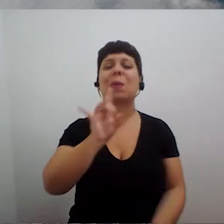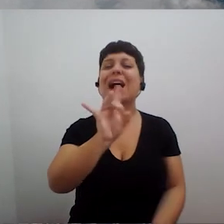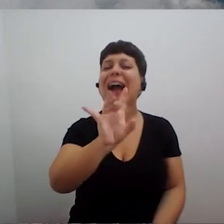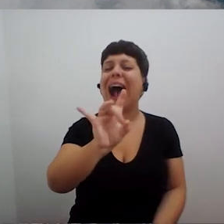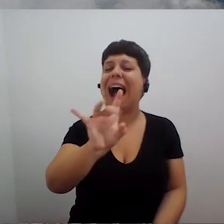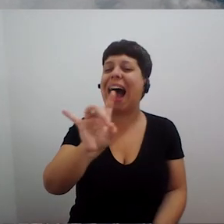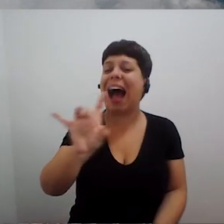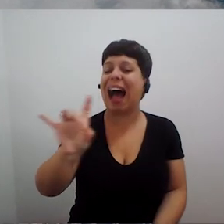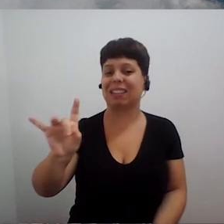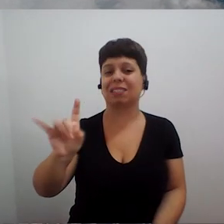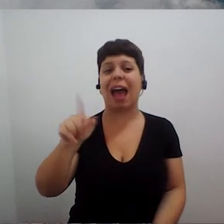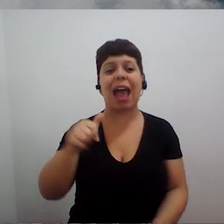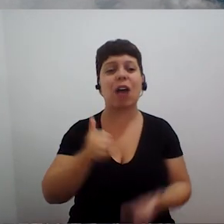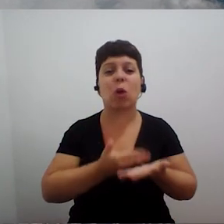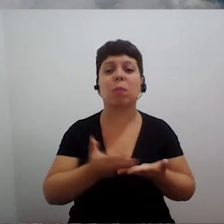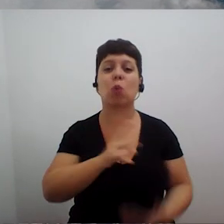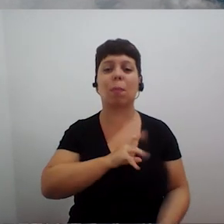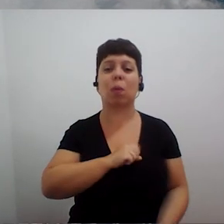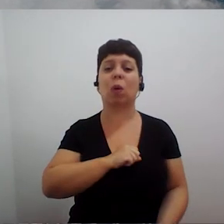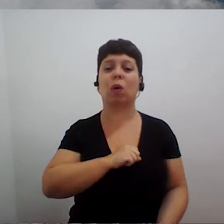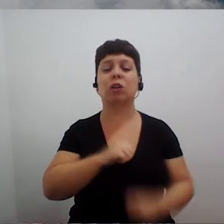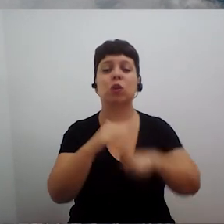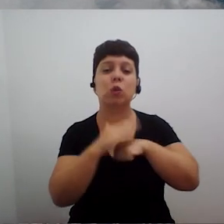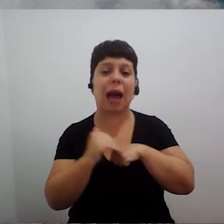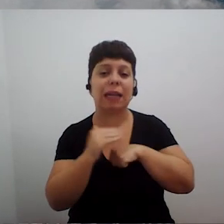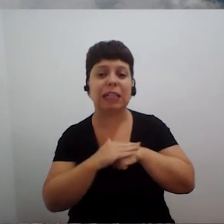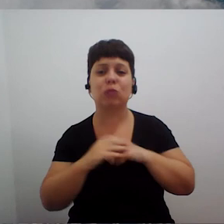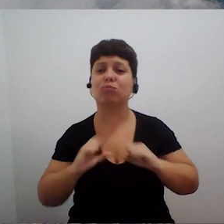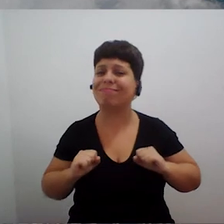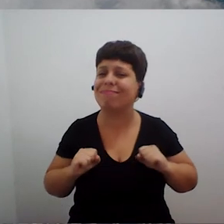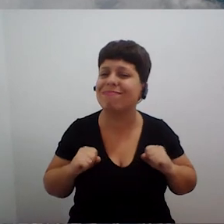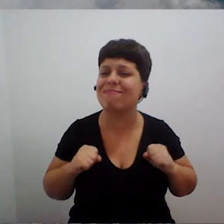de cada um de nós, a partir do amor do carinho da dedicação de cada um